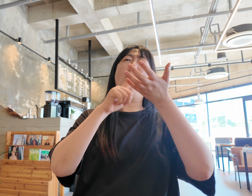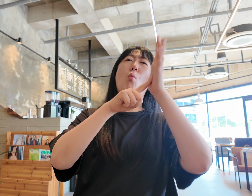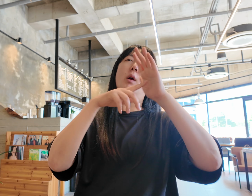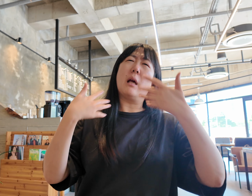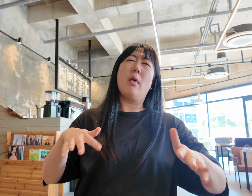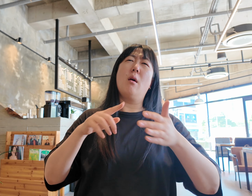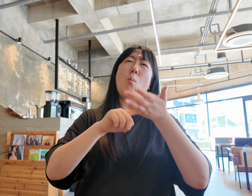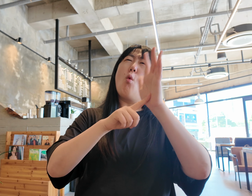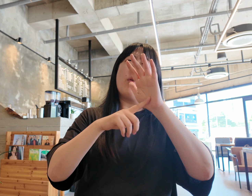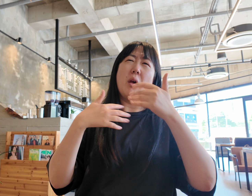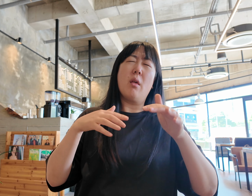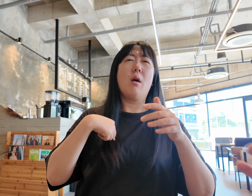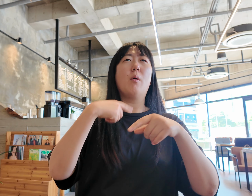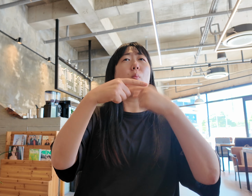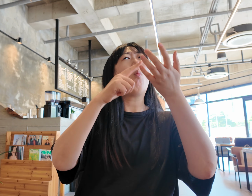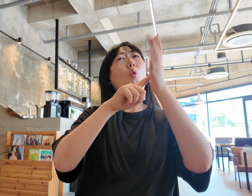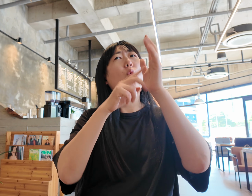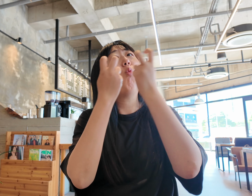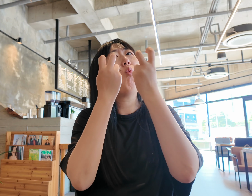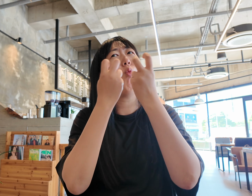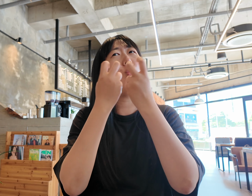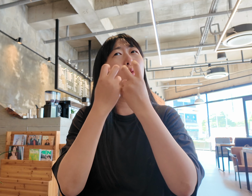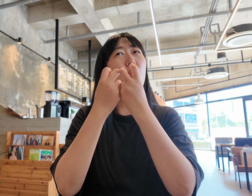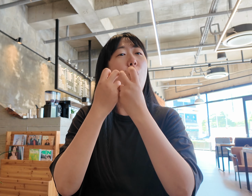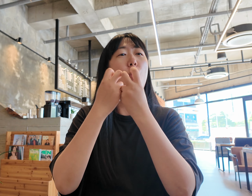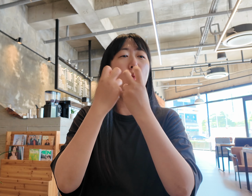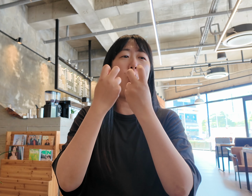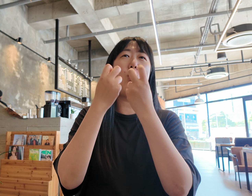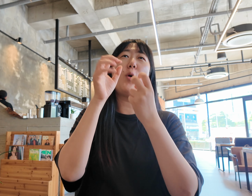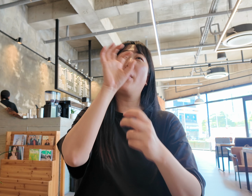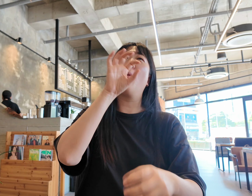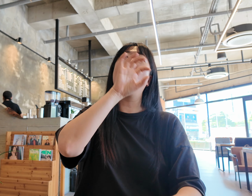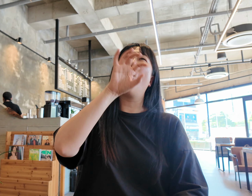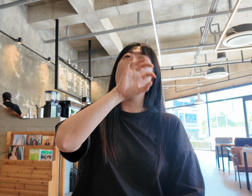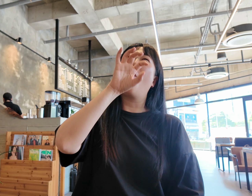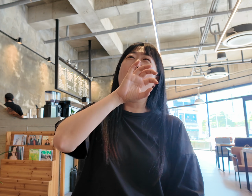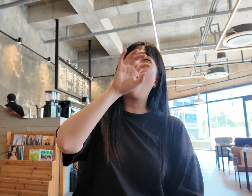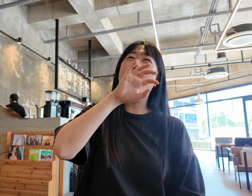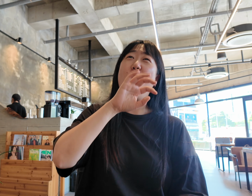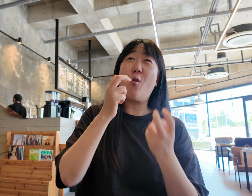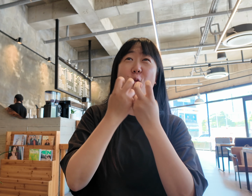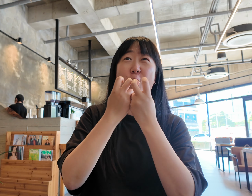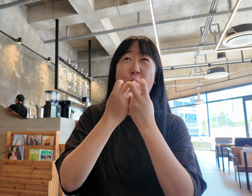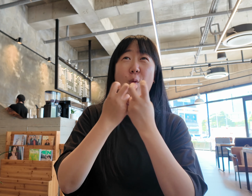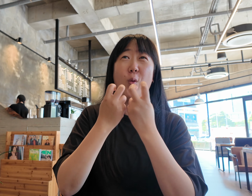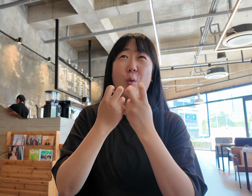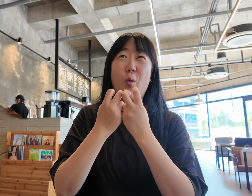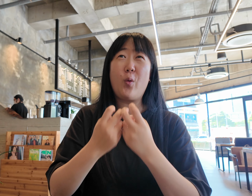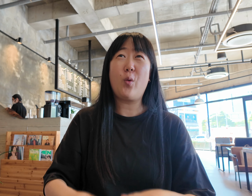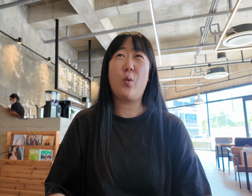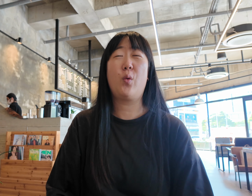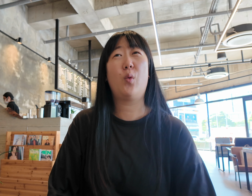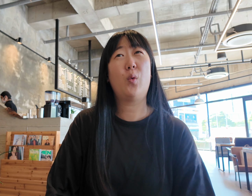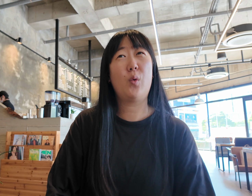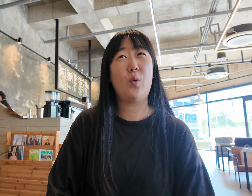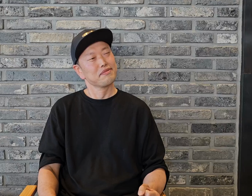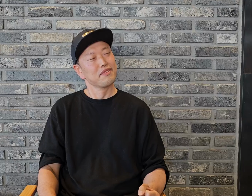저는 표현이 너무 약해요 연습을 정말 어떻게 해야 하나요